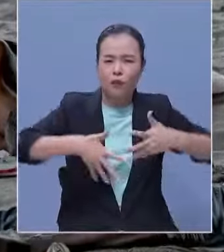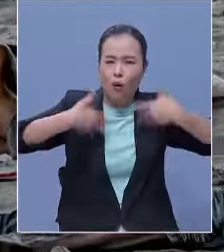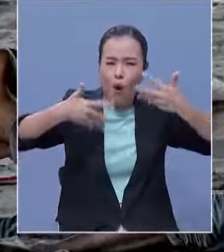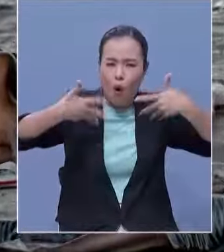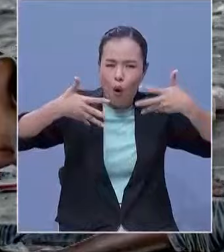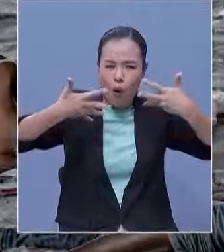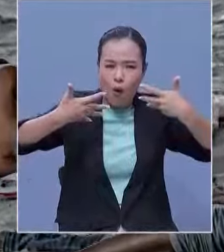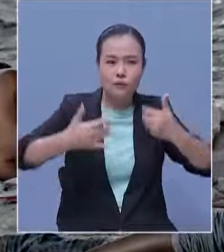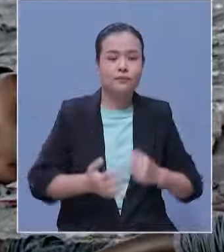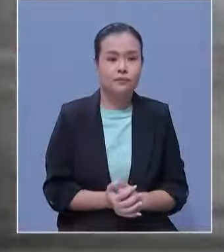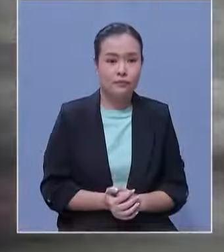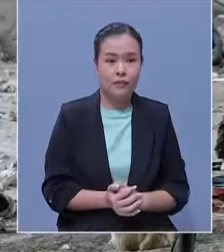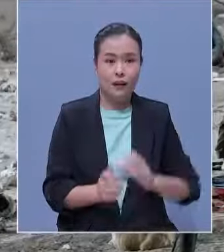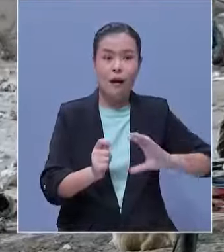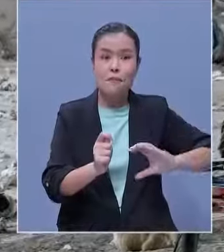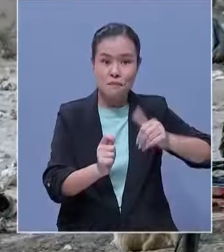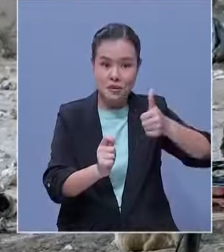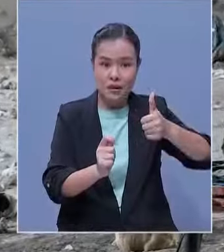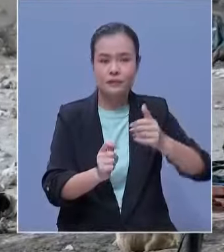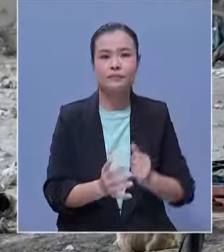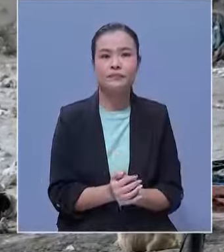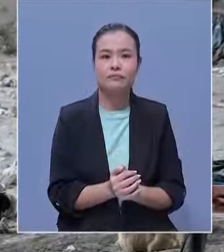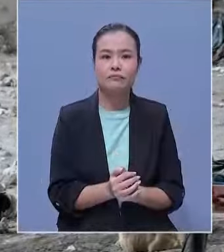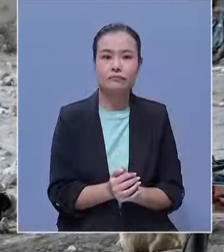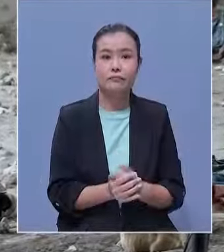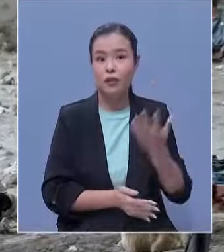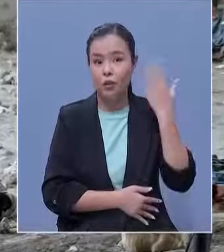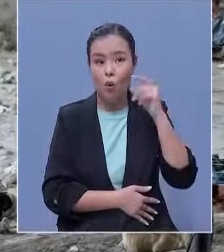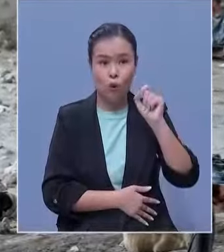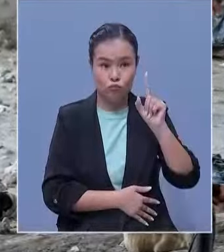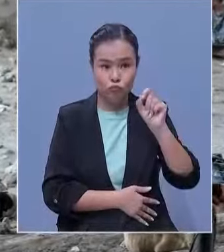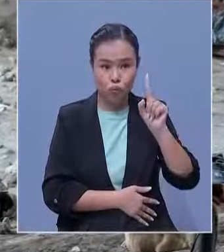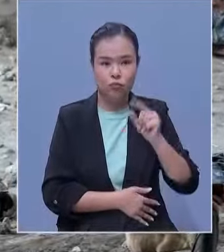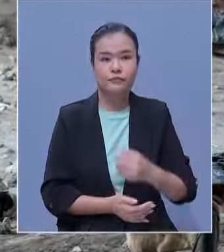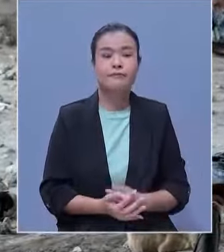นิวเดลีเมืองหลวงของอินเดียนี่เป็นภาพ เมื่อวันศุกร์ที่ผ่านมานะคะหหายเมือง